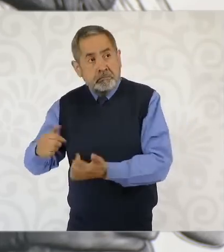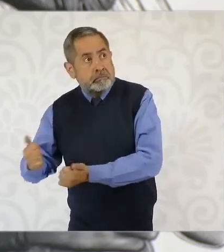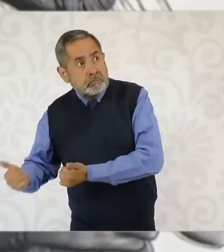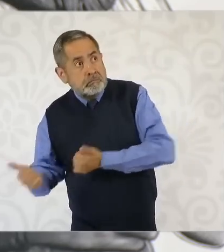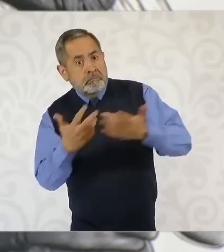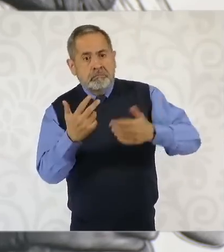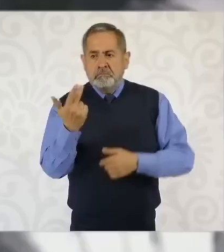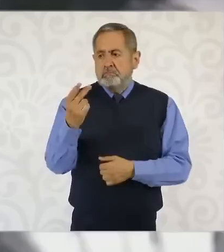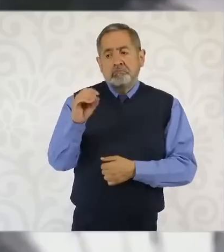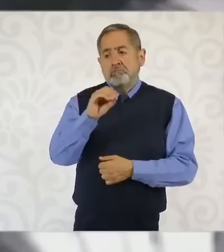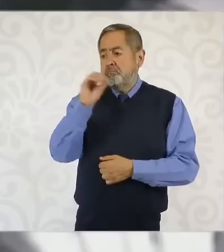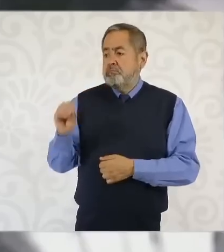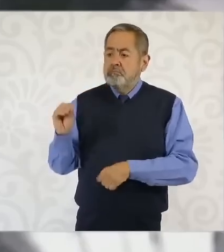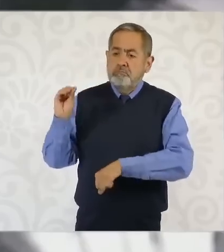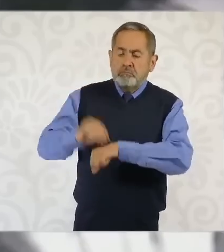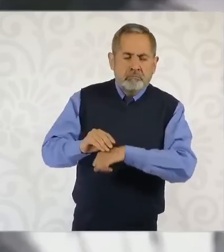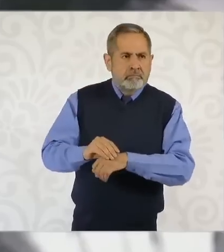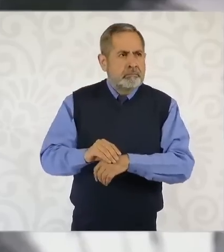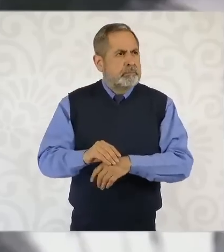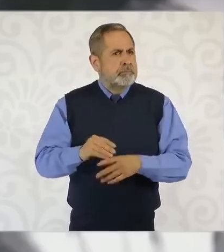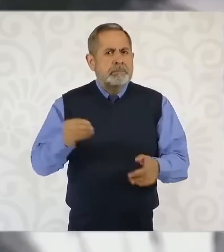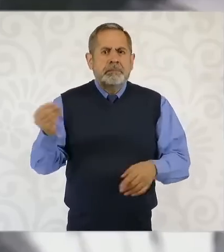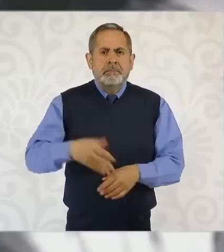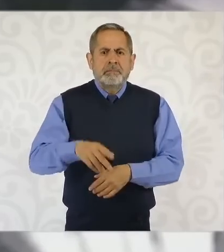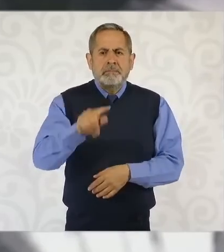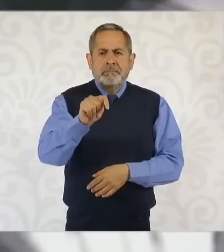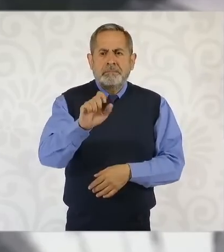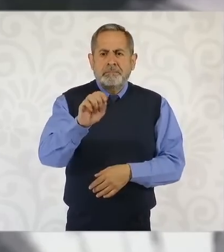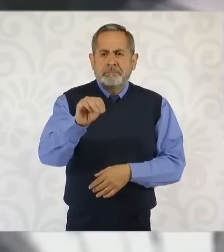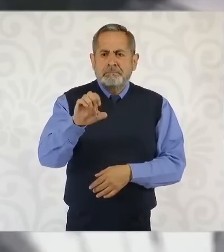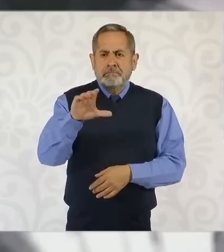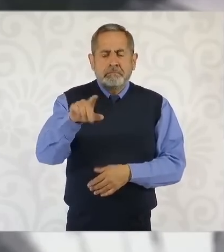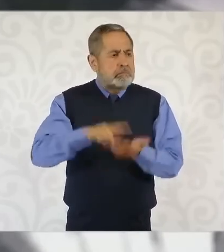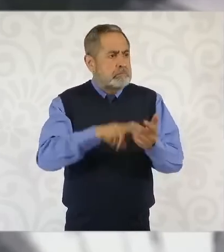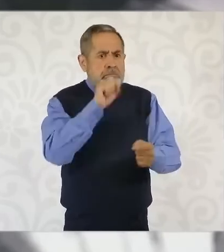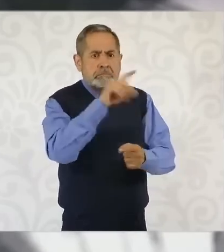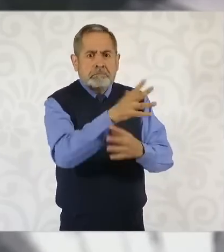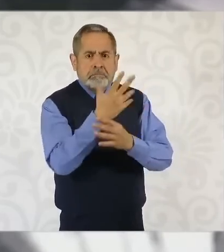a pesar del tratado comercial firmado por el propio presidente Trump en su primer